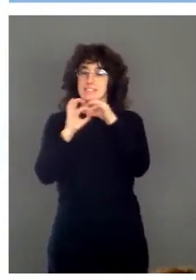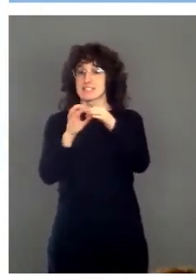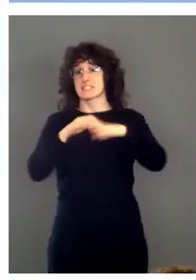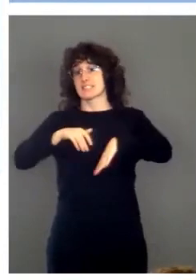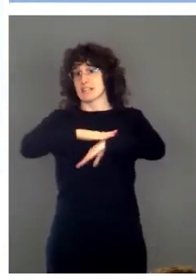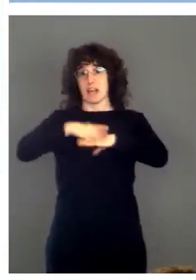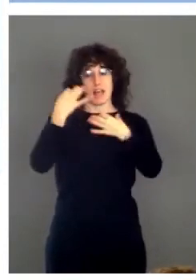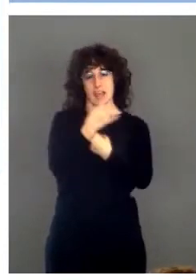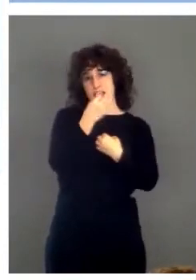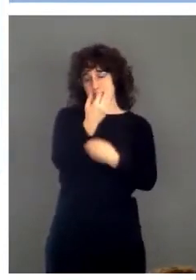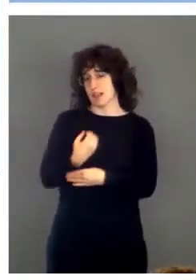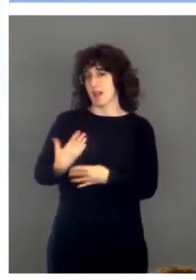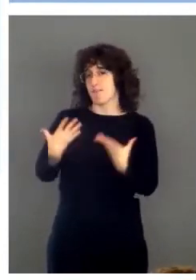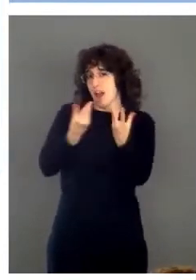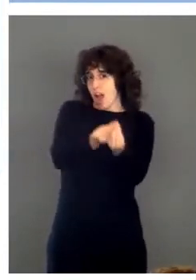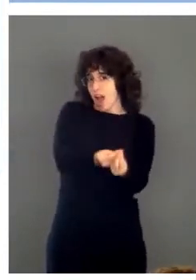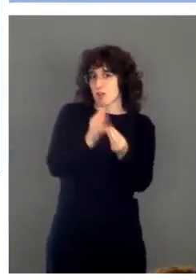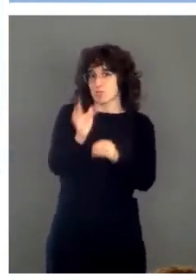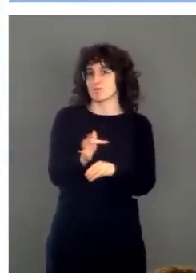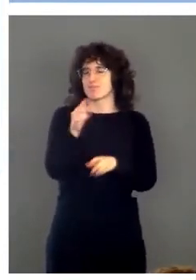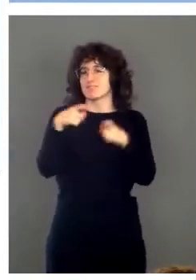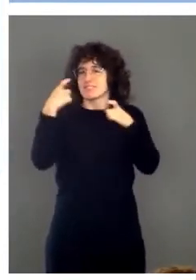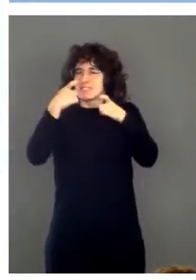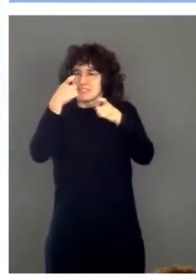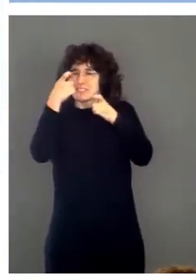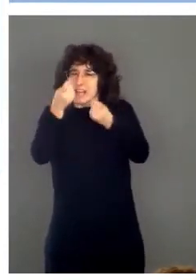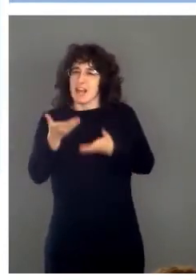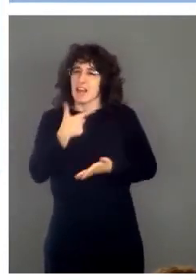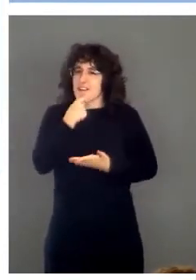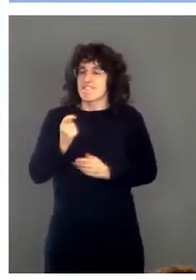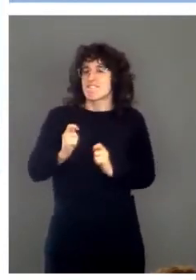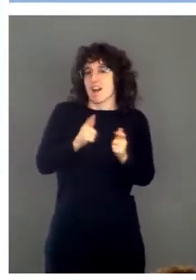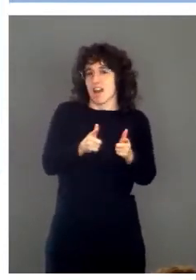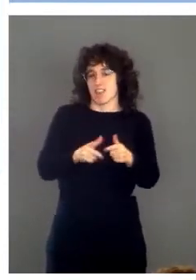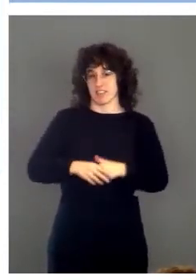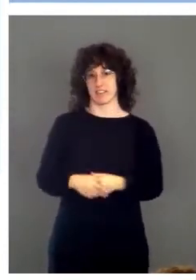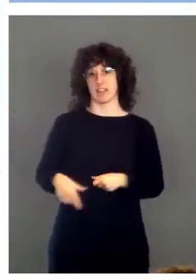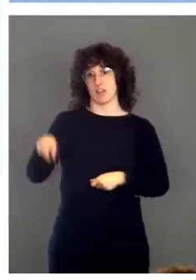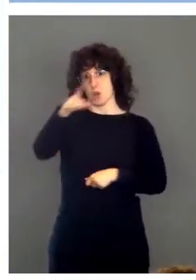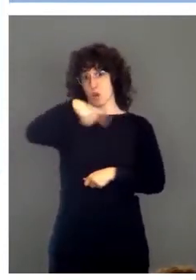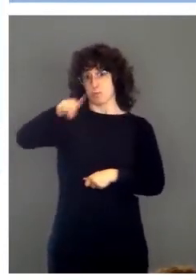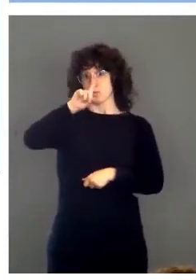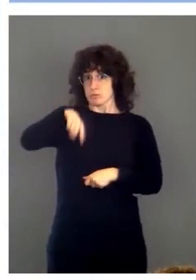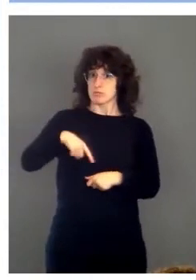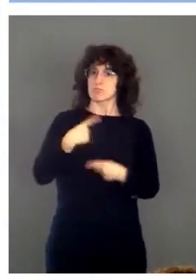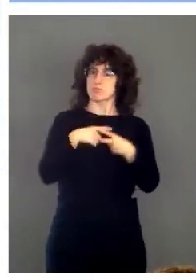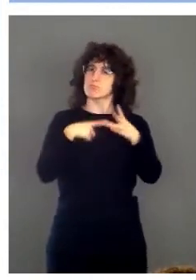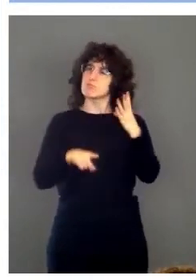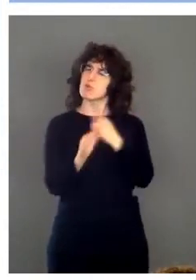Y tratar de mejorar esta interlocución También muchos de vosotros habéis mencionado eh lo positivo que ha sido para vosotros